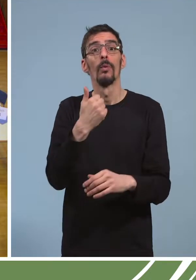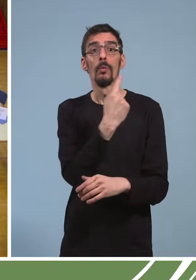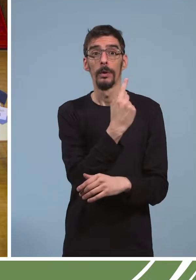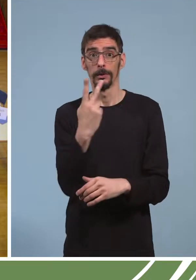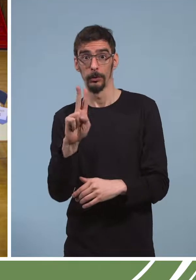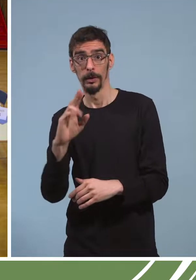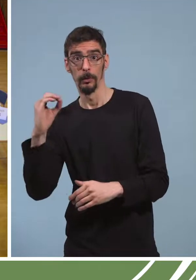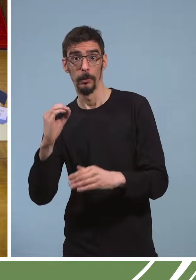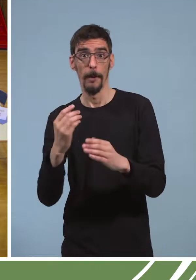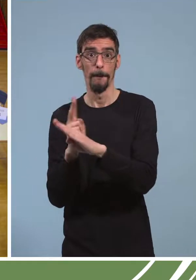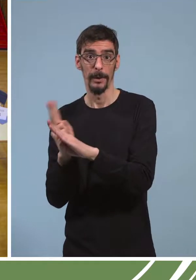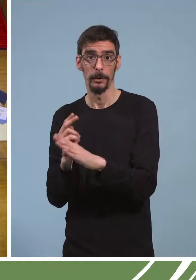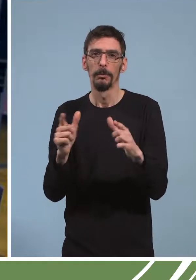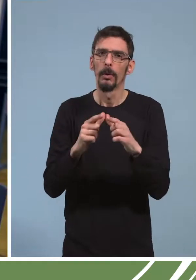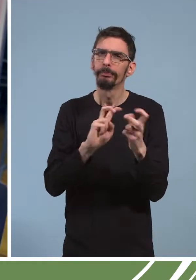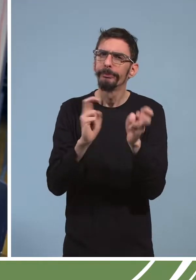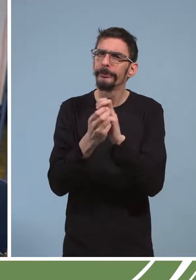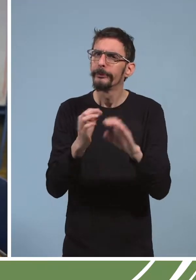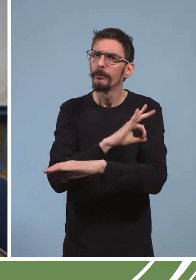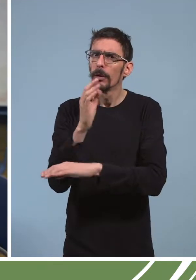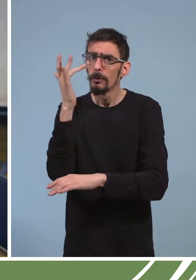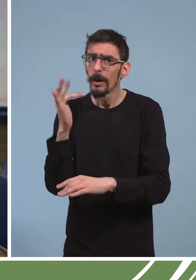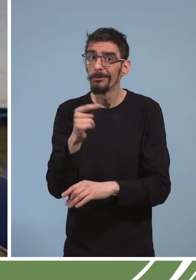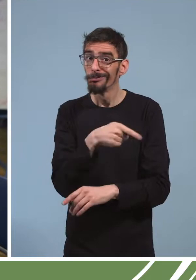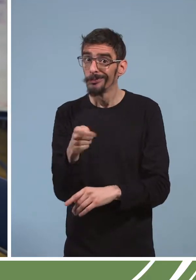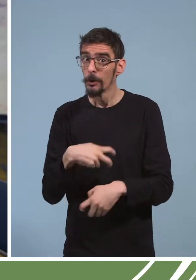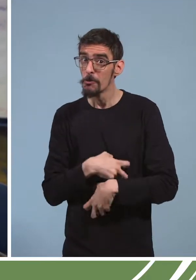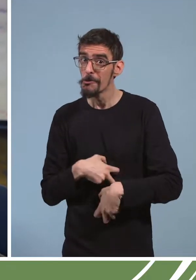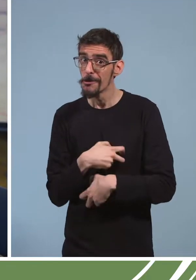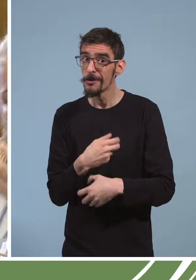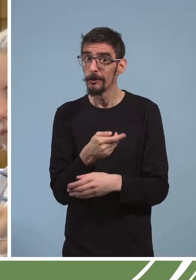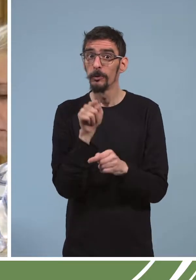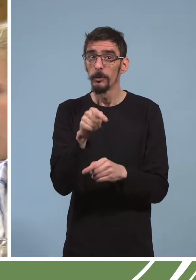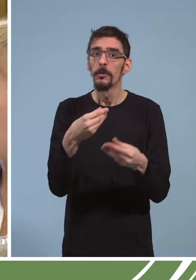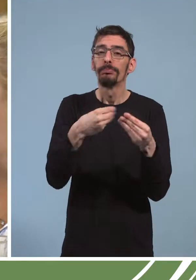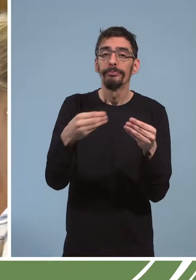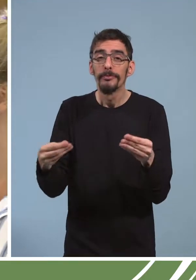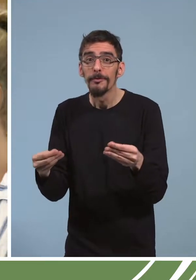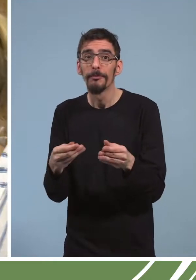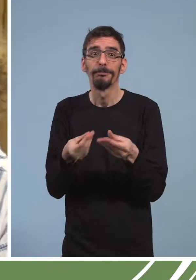Die beste Zeit für die Anwendung dieser Methode ist das Frühstück, weil alle hungrig sind.